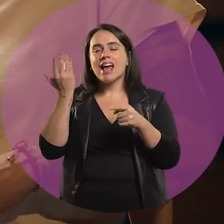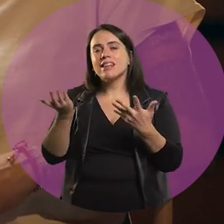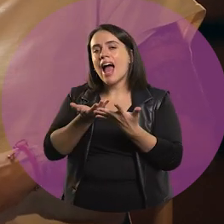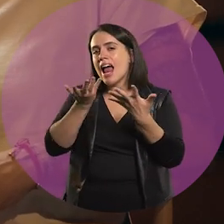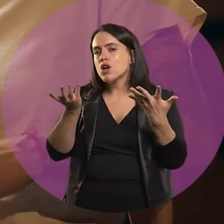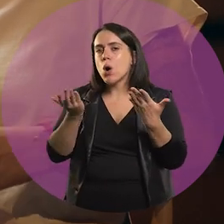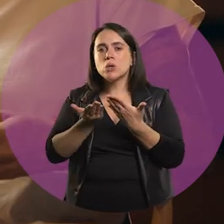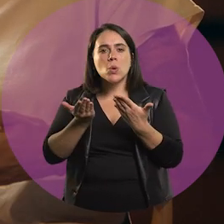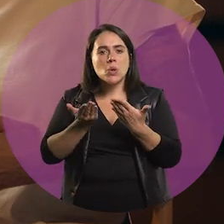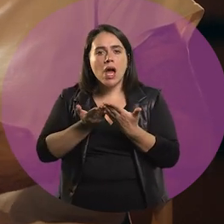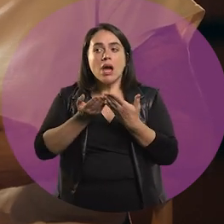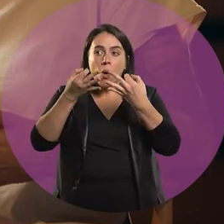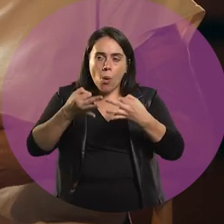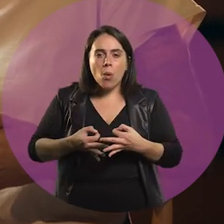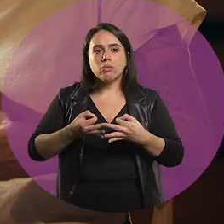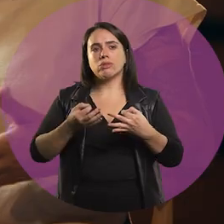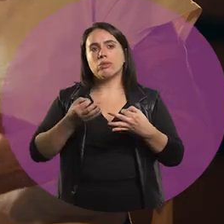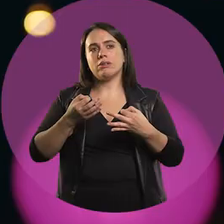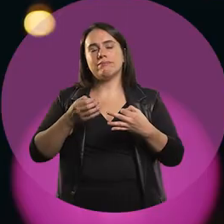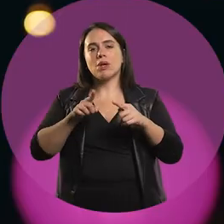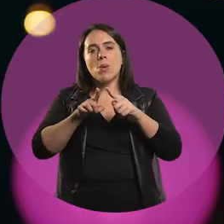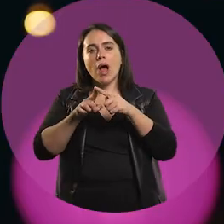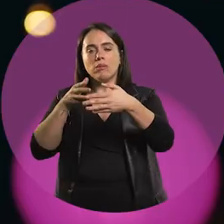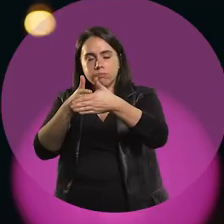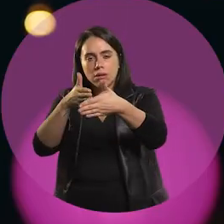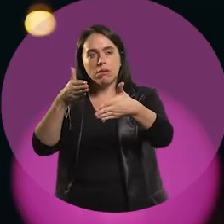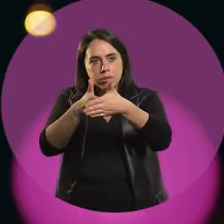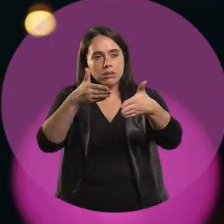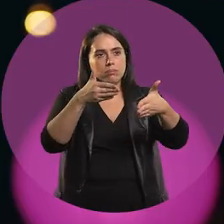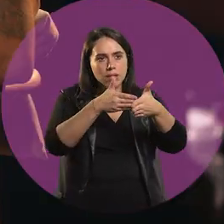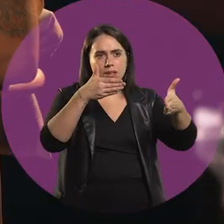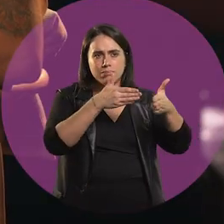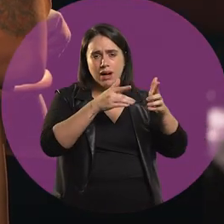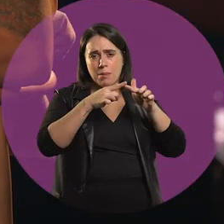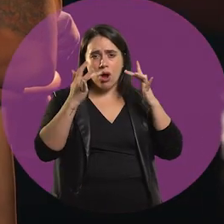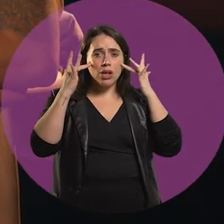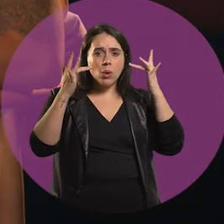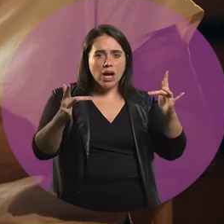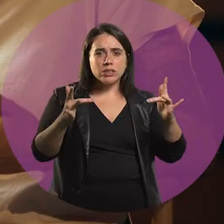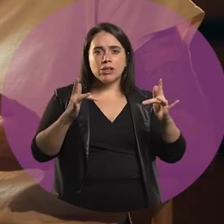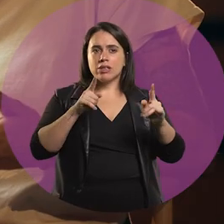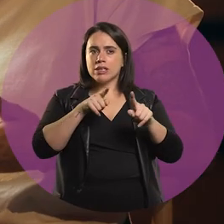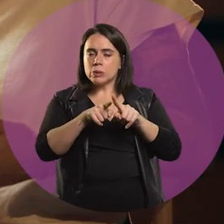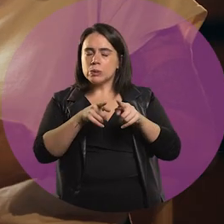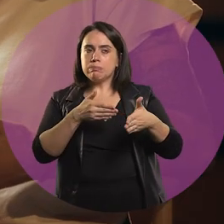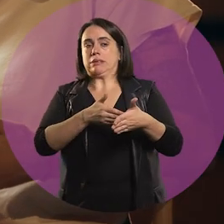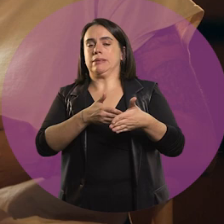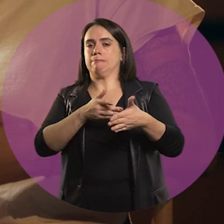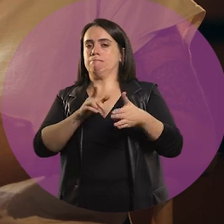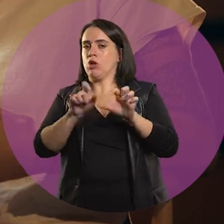pero que justamente esta falta de inclusión y falta de recursos que hay en el sistema educativo te haya frenado